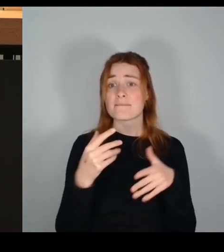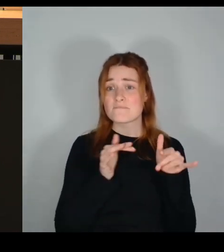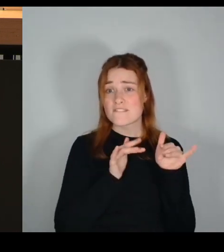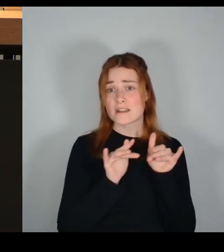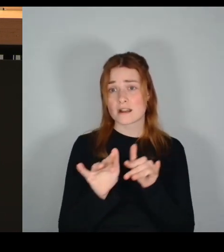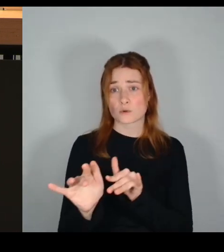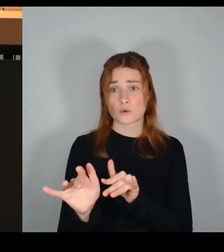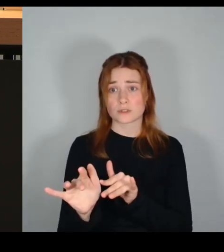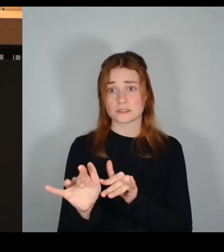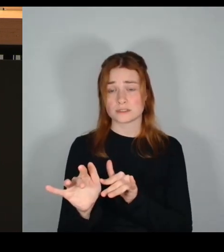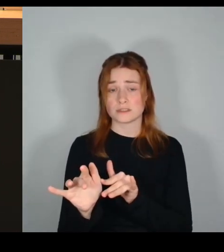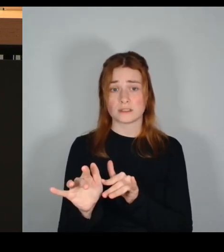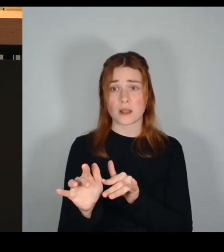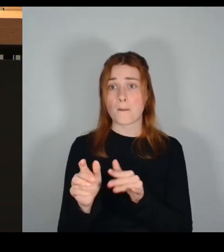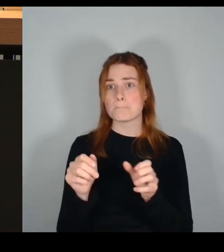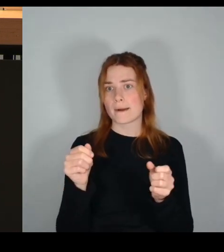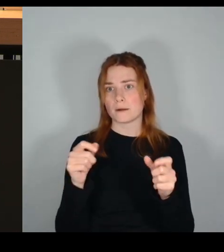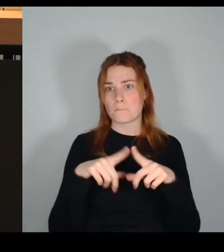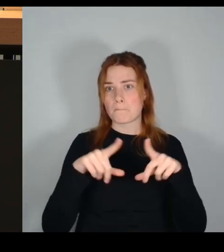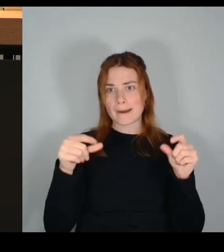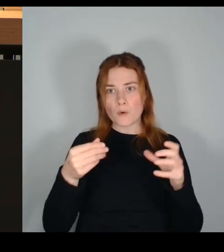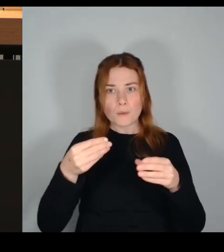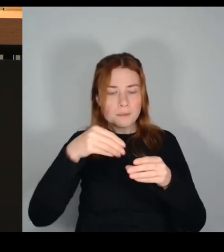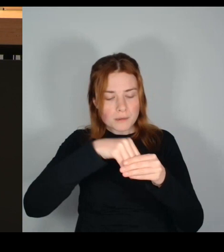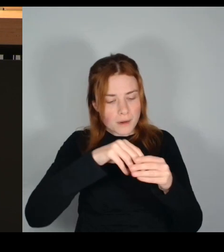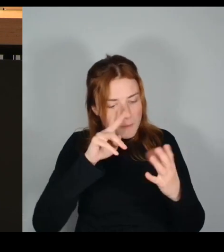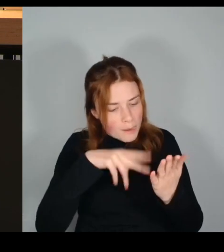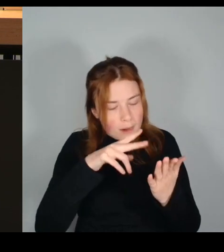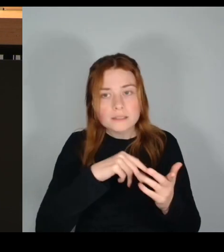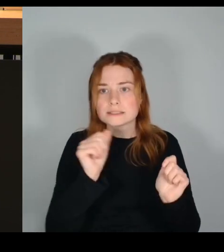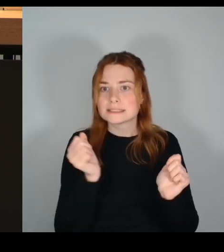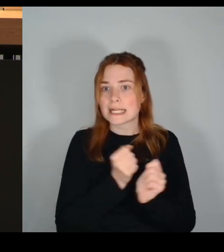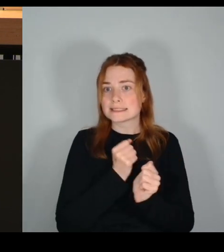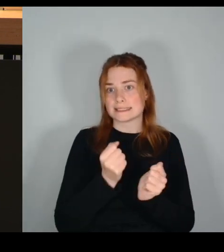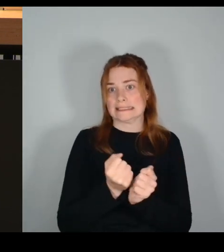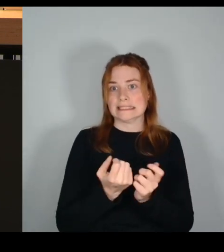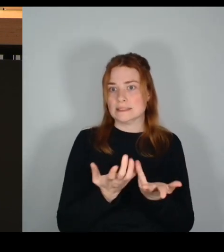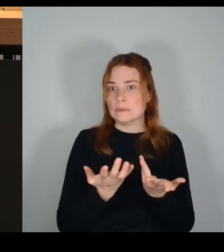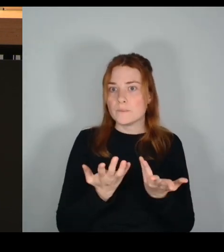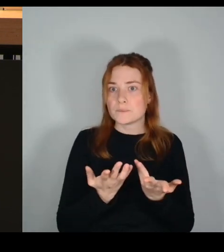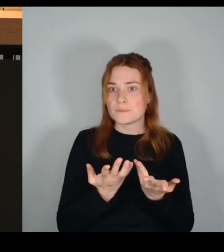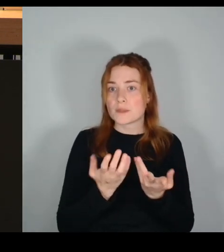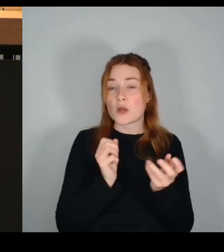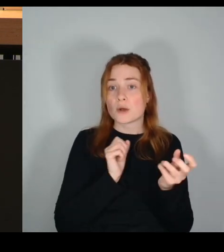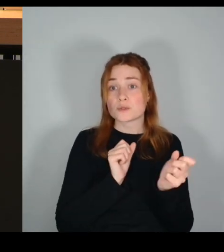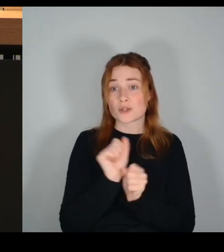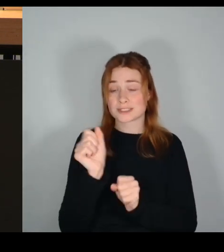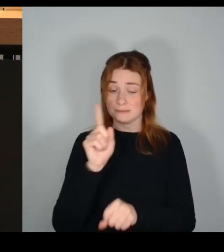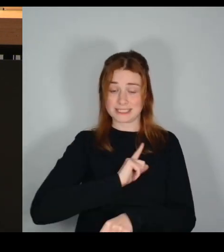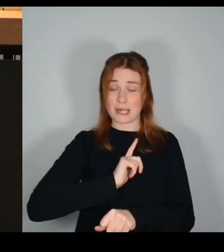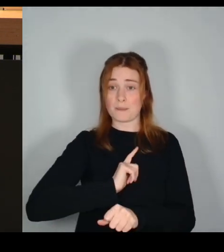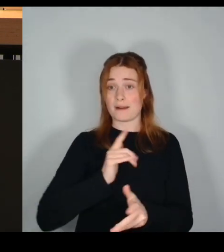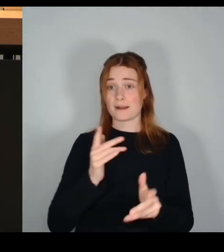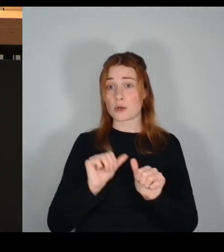Nein. Aber ich habe Glück gehabt. Wir alle dort hatten wirklich Glück. Und in Tschernobyl und Fukushima